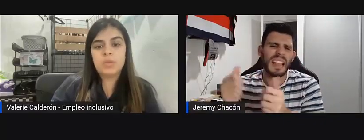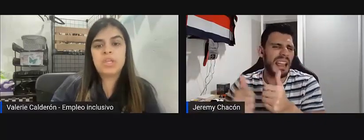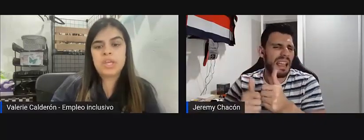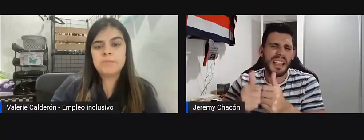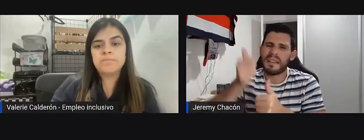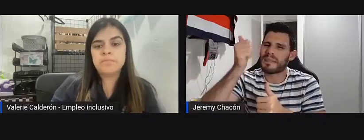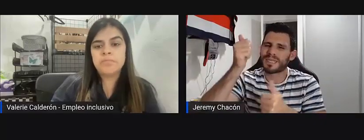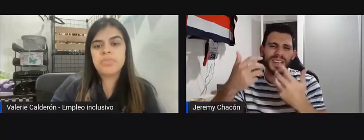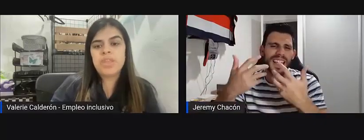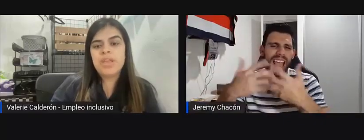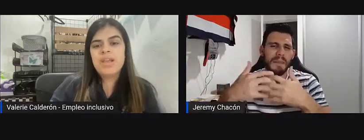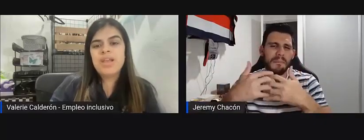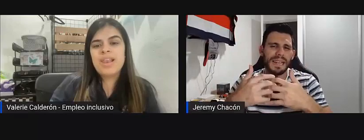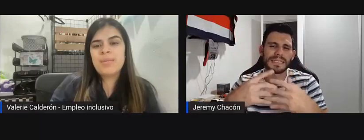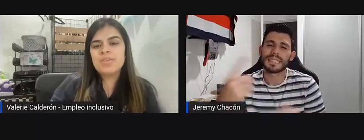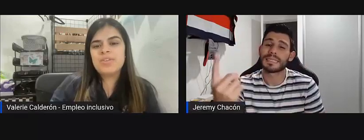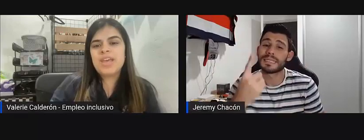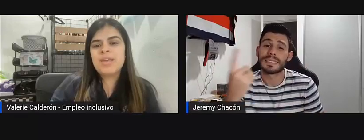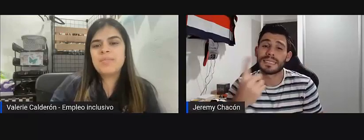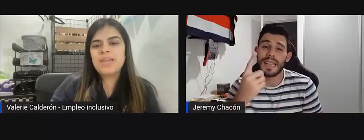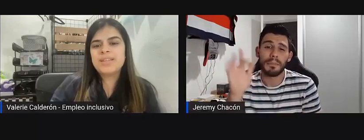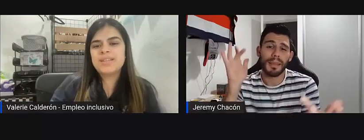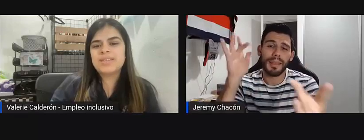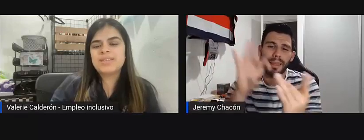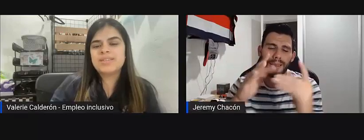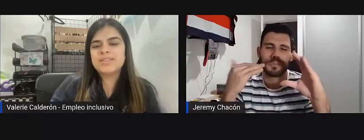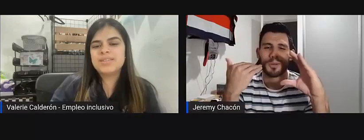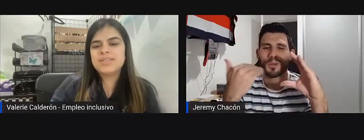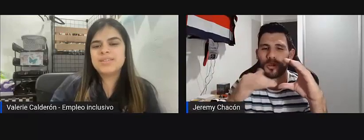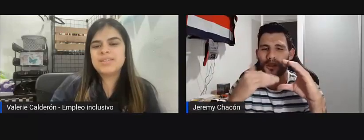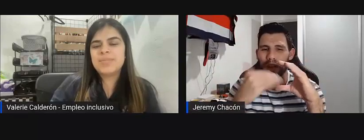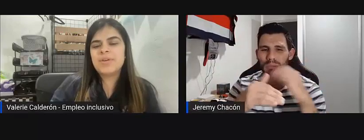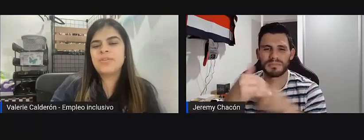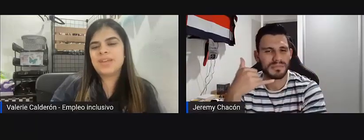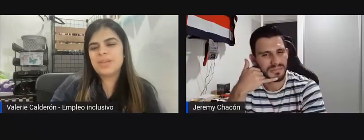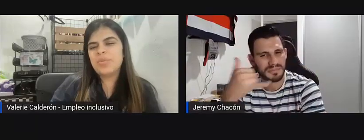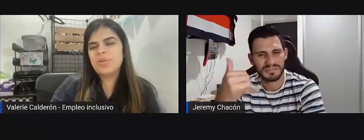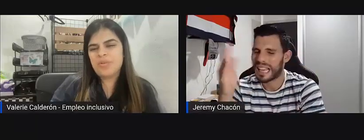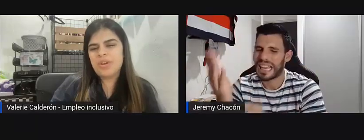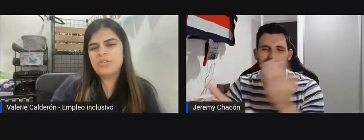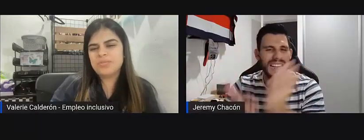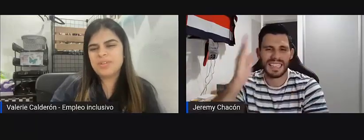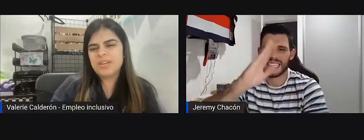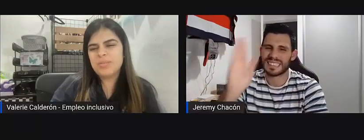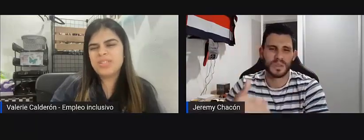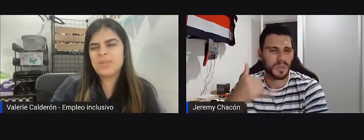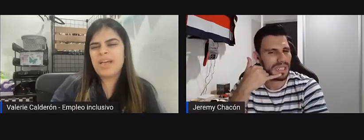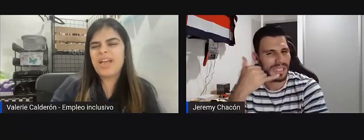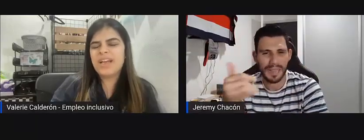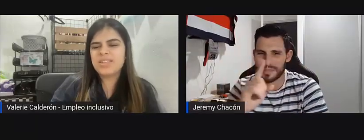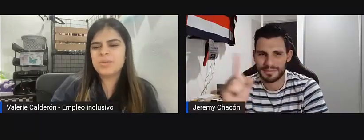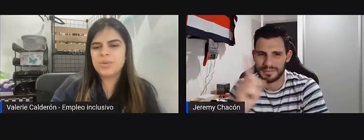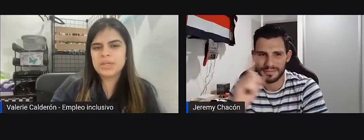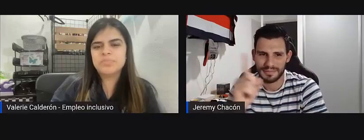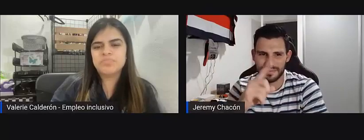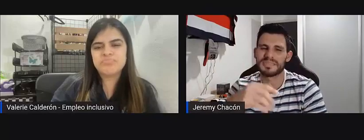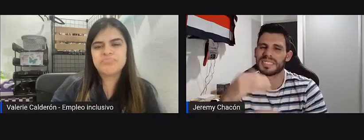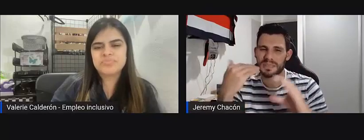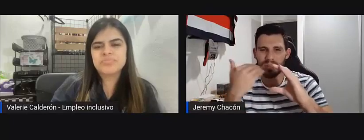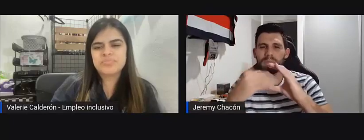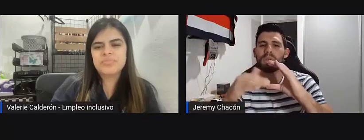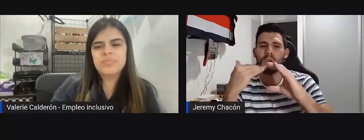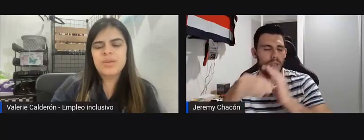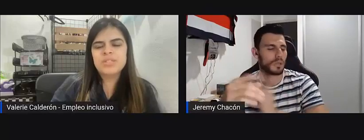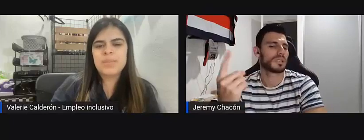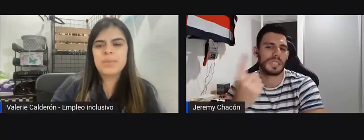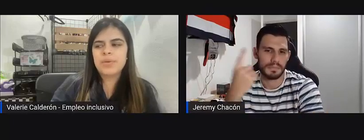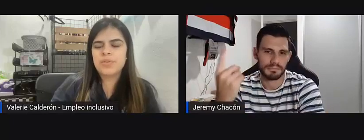comunicar la mayoría de empresas siempre contacta por correo Por llamada casi nunca siempre por